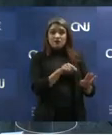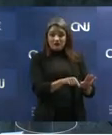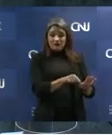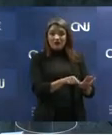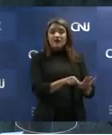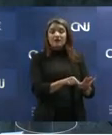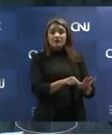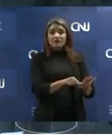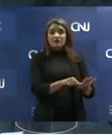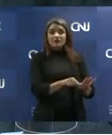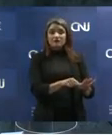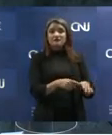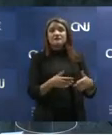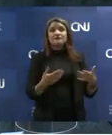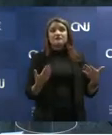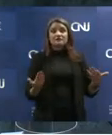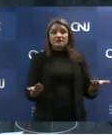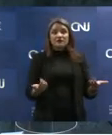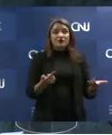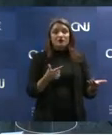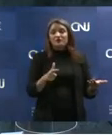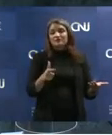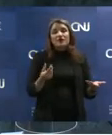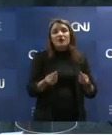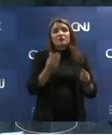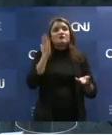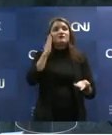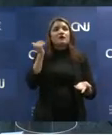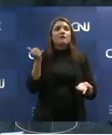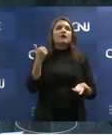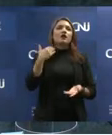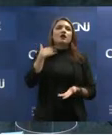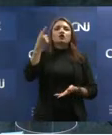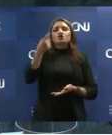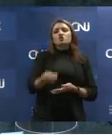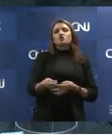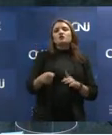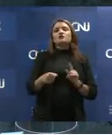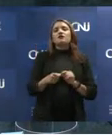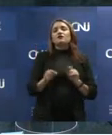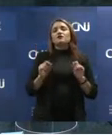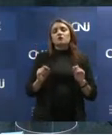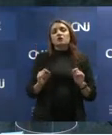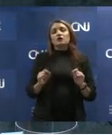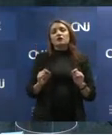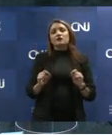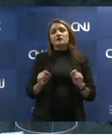porque não se tem notícia de que essa juíza fazia o que nós já vimos aqui, em muitos outros casos, de determinar a secretaria